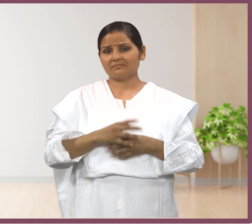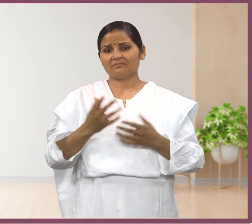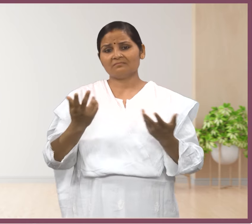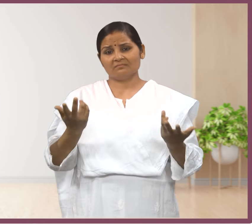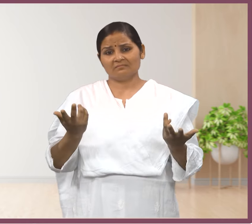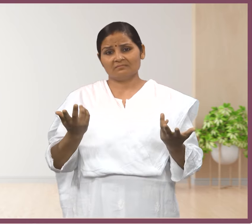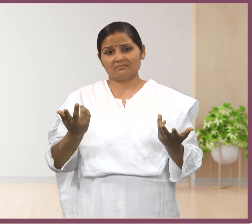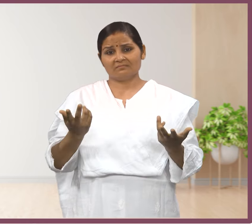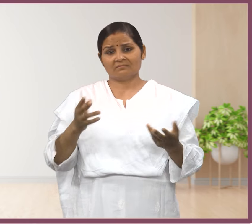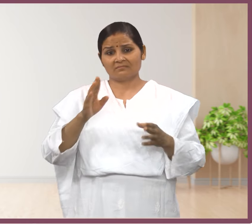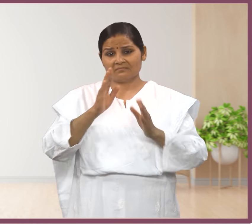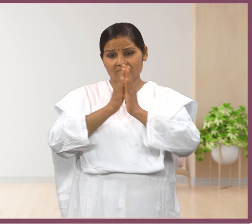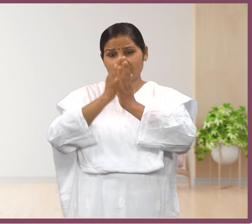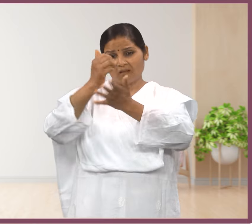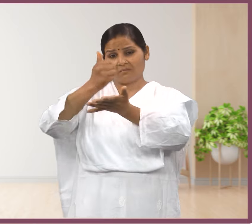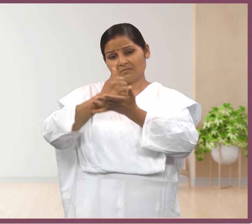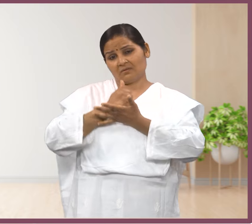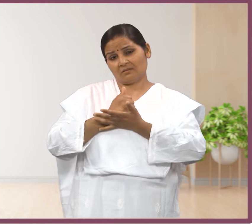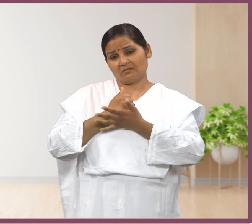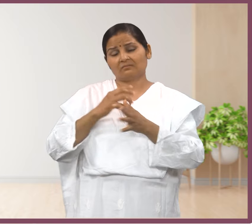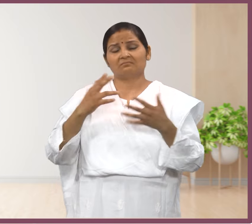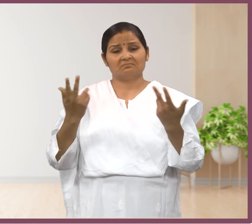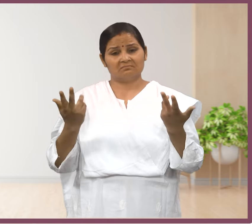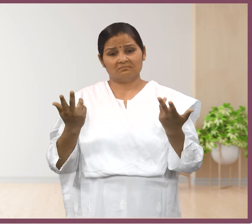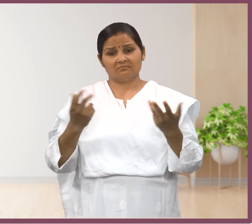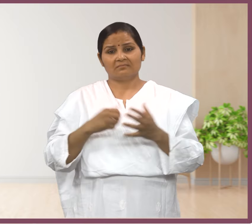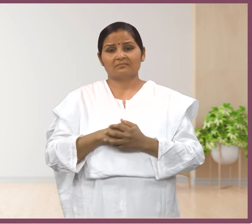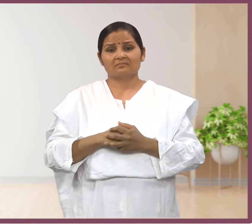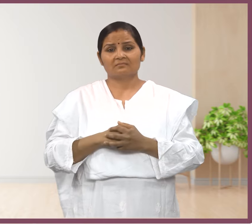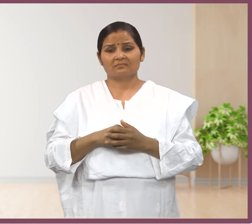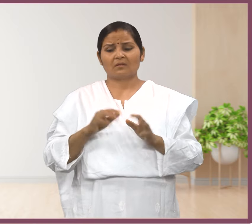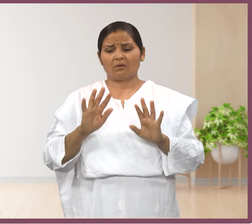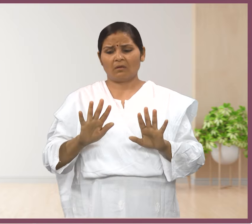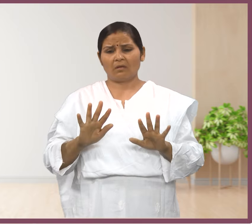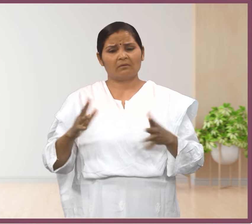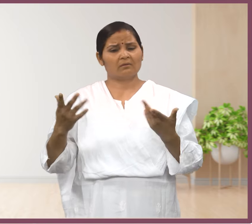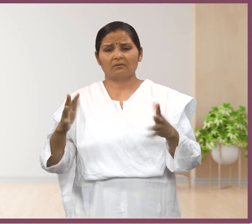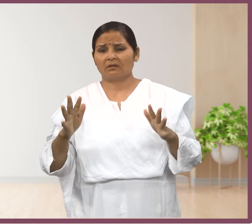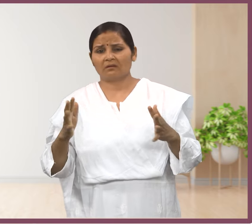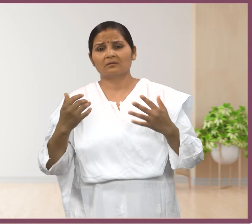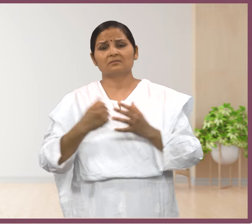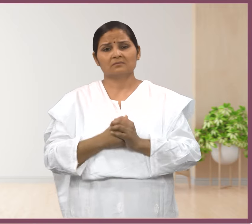భగవంతుడు నాకు సహాయం చేస్తారో లేదో, అవుతుందో అవ్వదో.